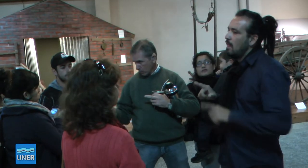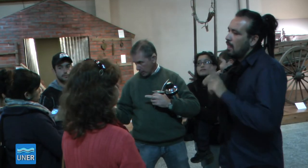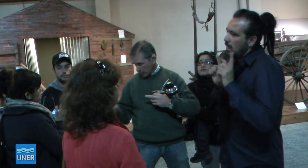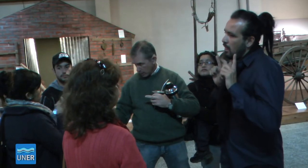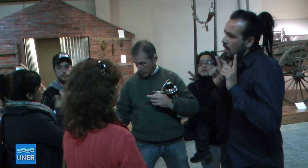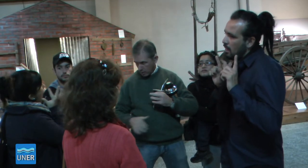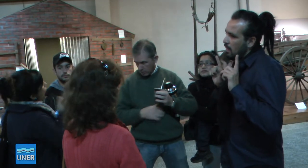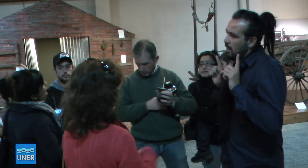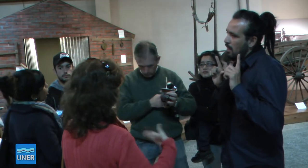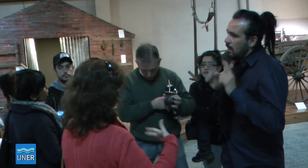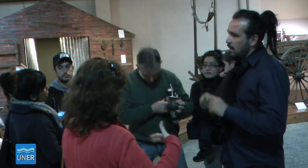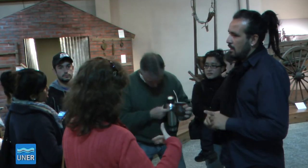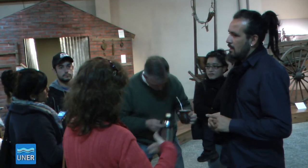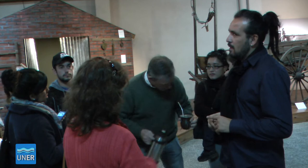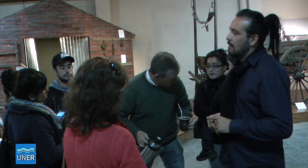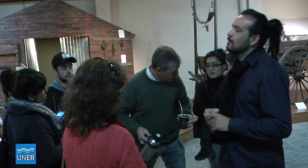El trabajo final fue entregado al director del museo.